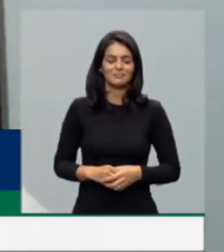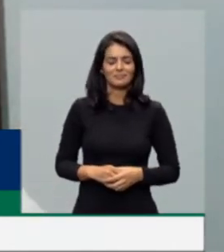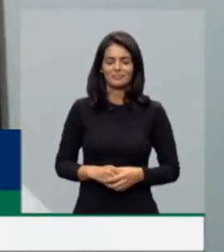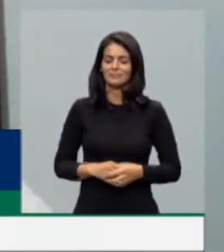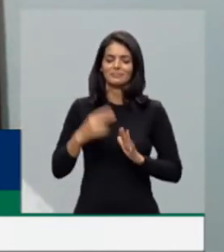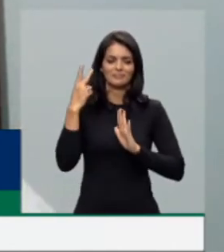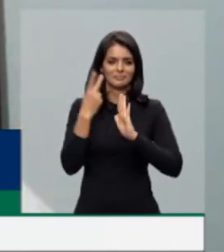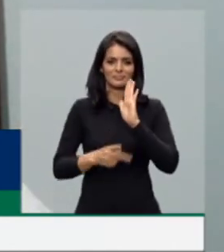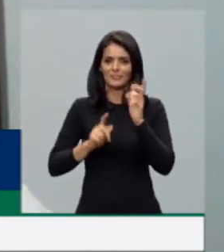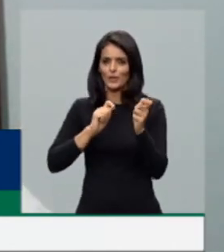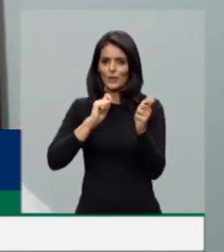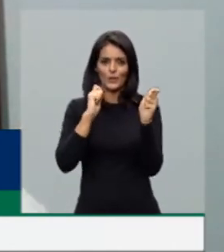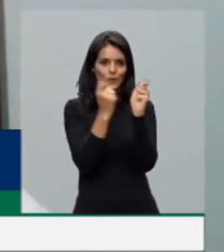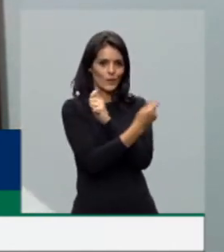SENHORES DEPUTADOS, ESTA MEDIDA PROVISÓRIA 998, QUE